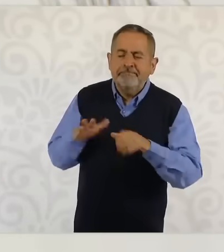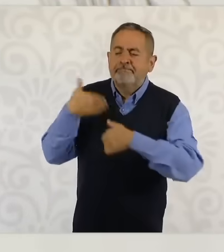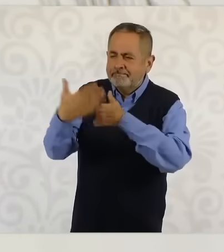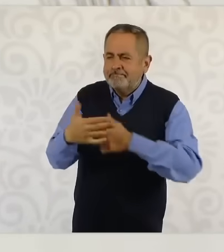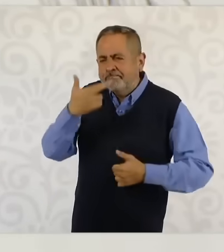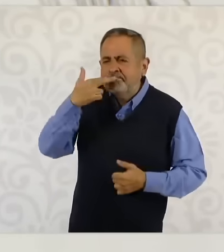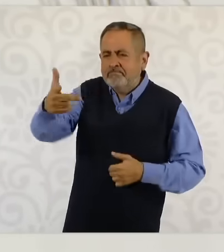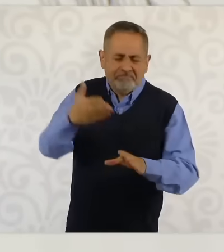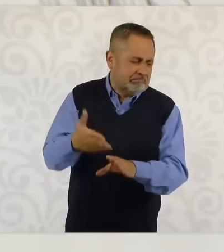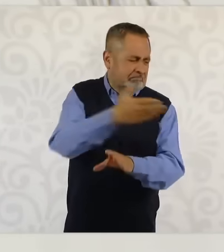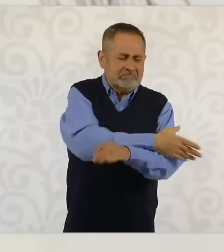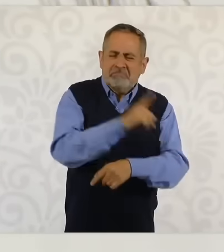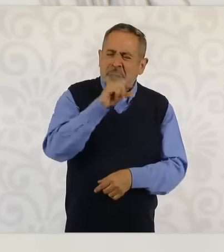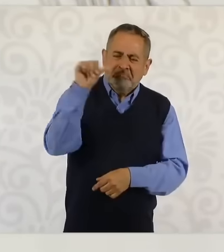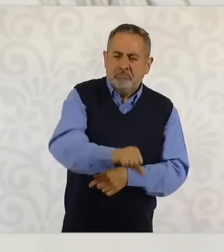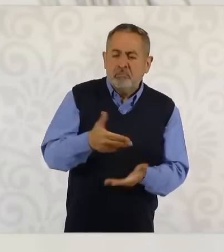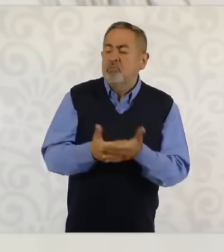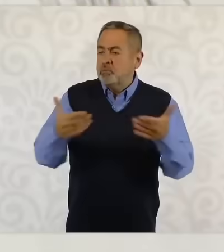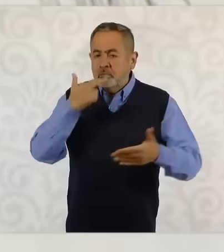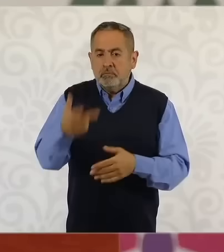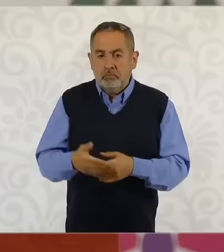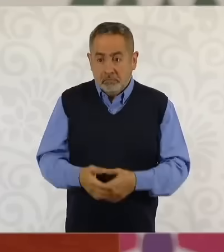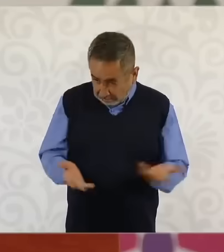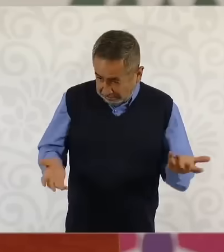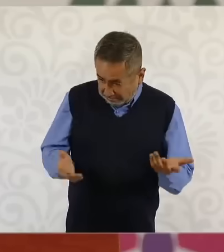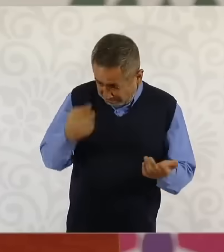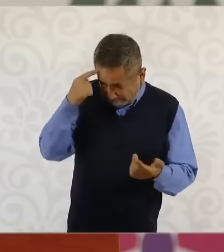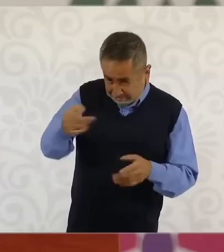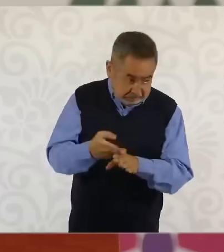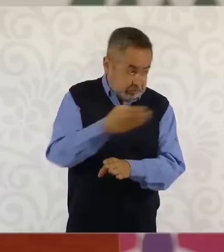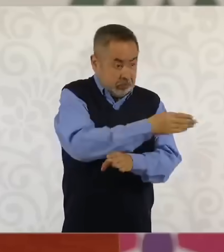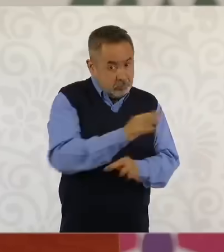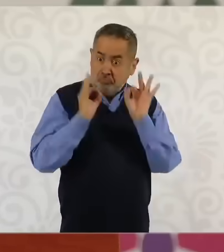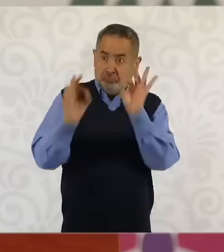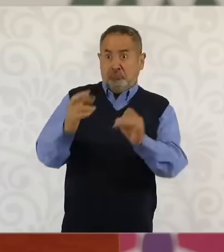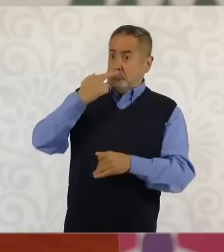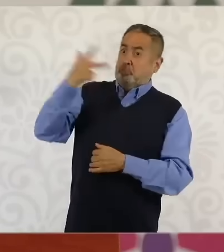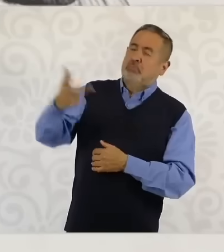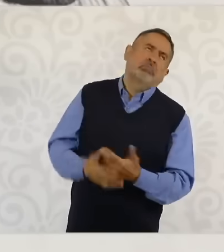que el que teníamos antes porque ahora resulta que el que teníamos antes pues era este muy